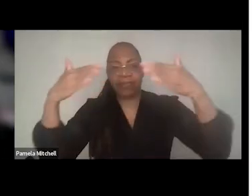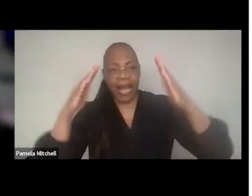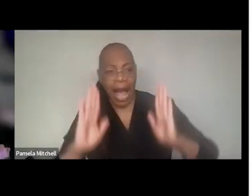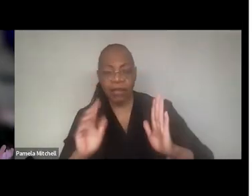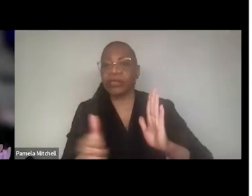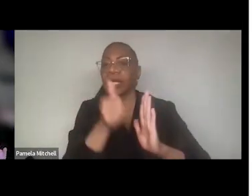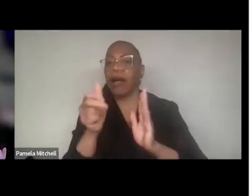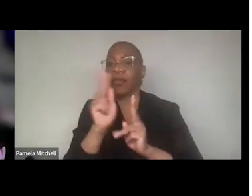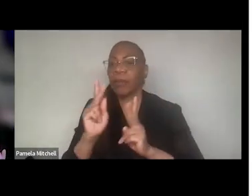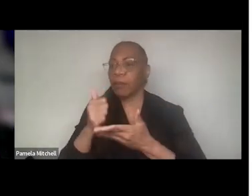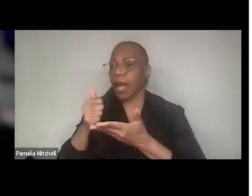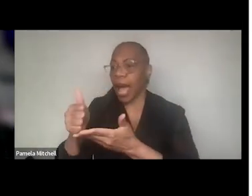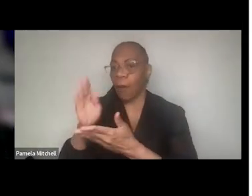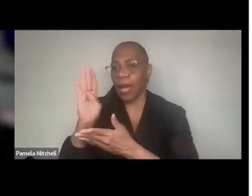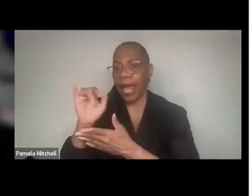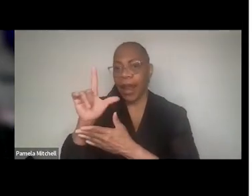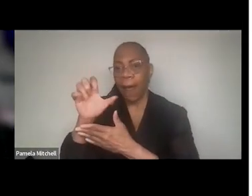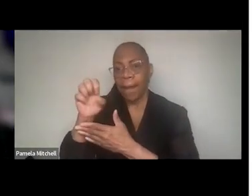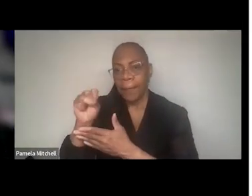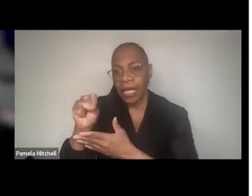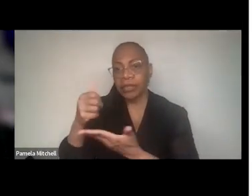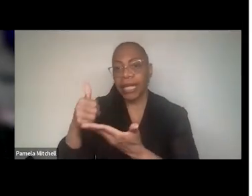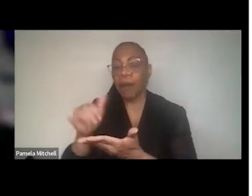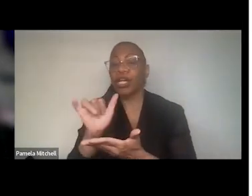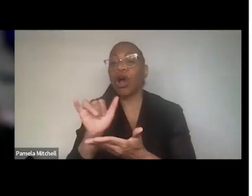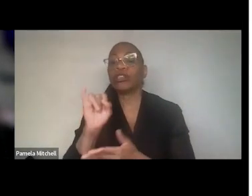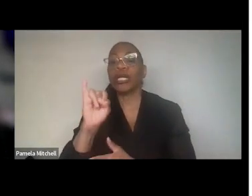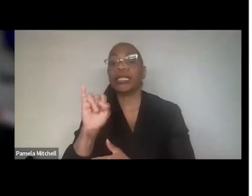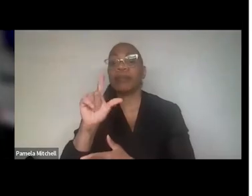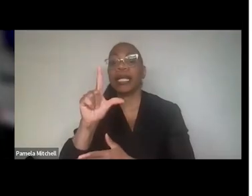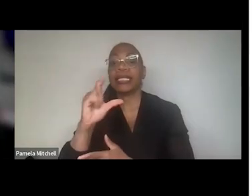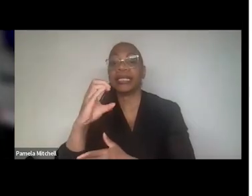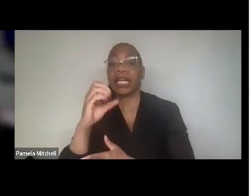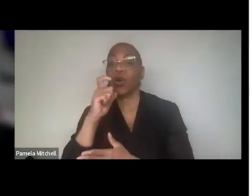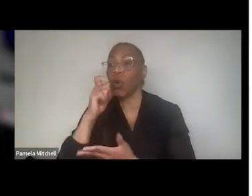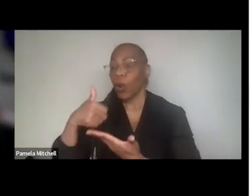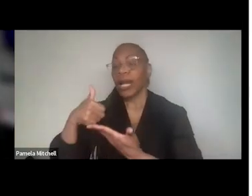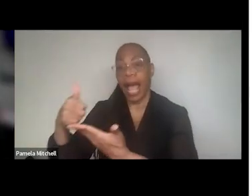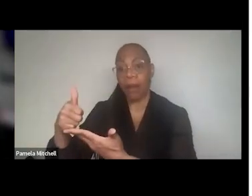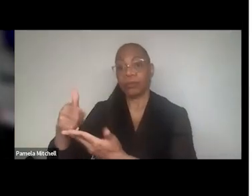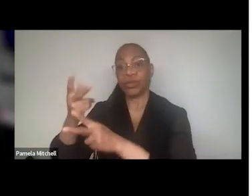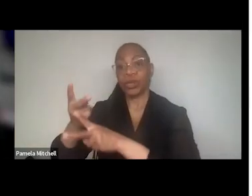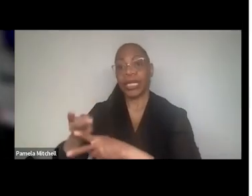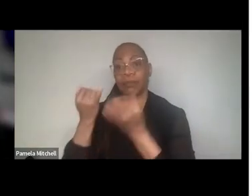Trabajó con el Centro para la Vida Independiente que lo ayudaba a mantener su independencia. Otros clientes pueden tener terapia,